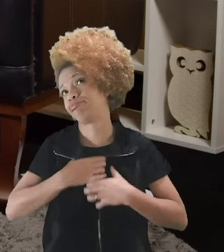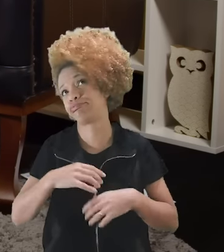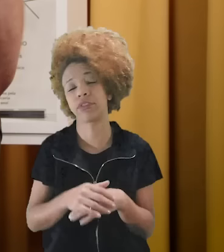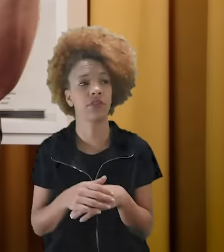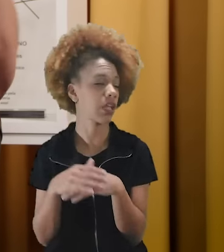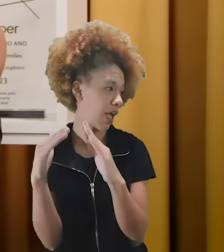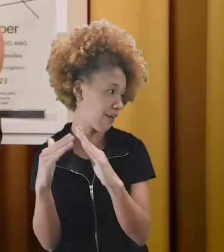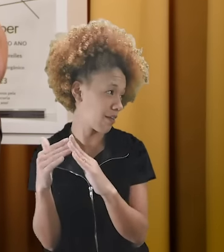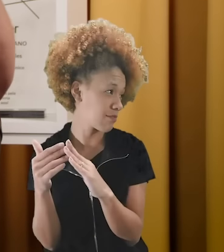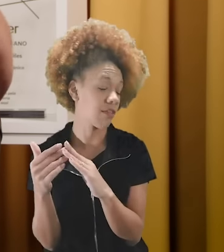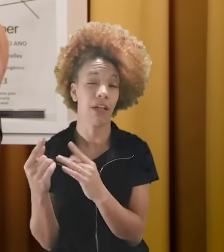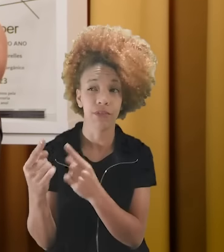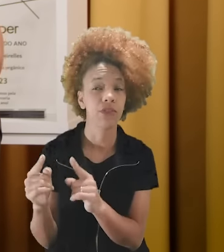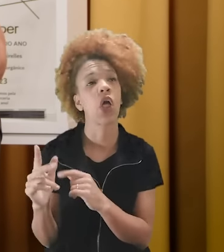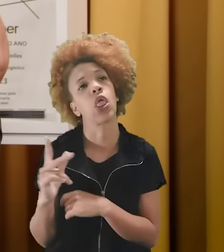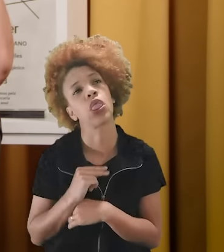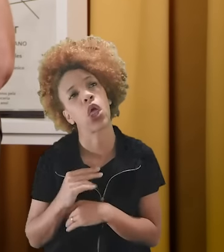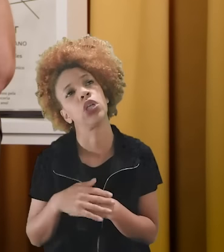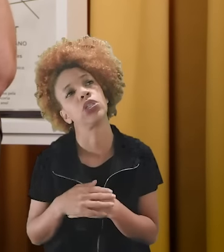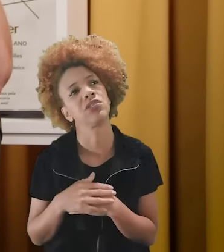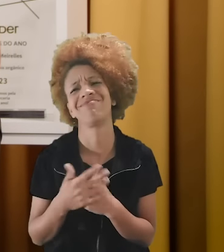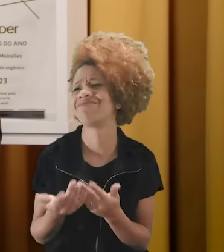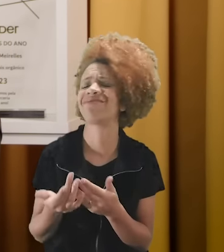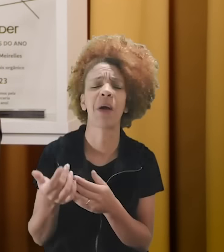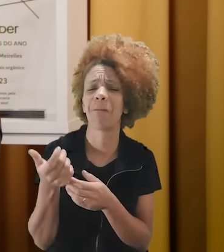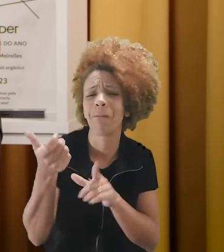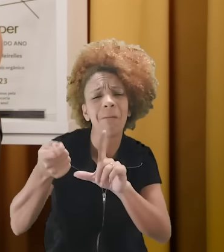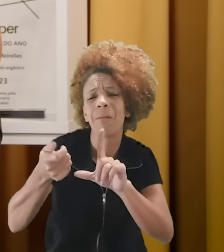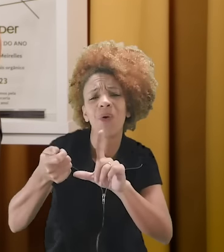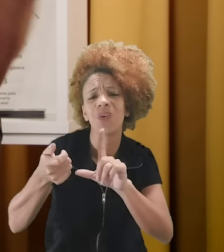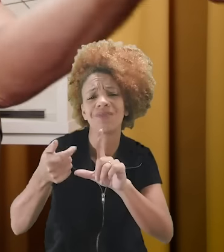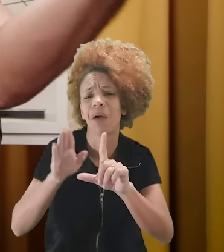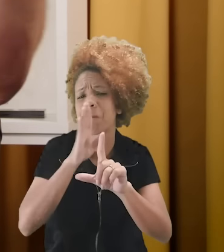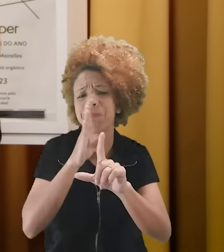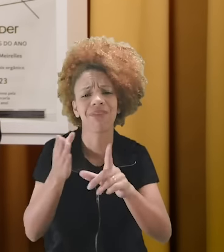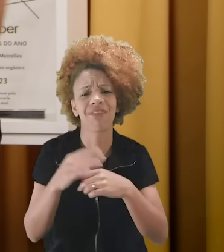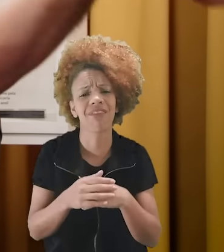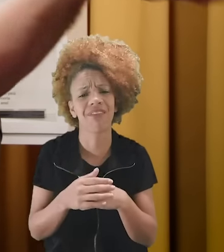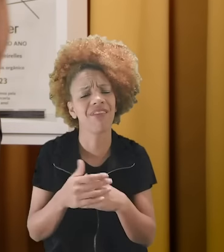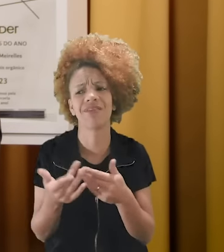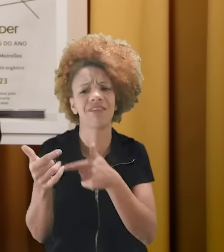dia eu tava na caset T tava enchendo o saco também Ai irmão muda põe no mudo enche o saco o cara tá